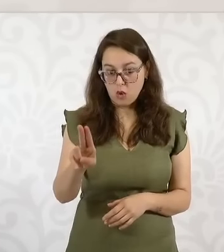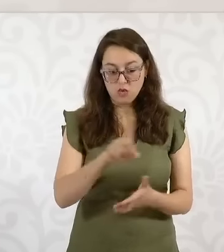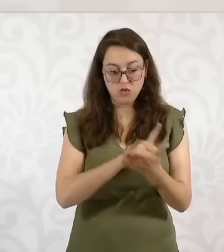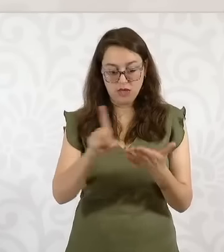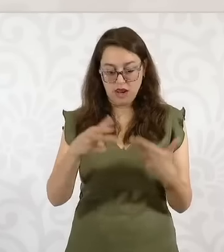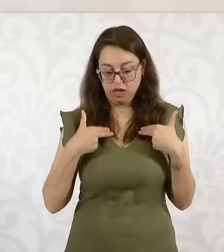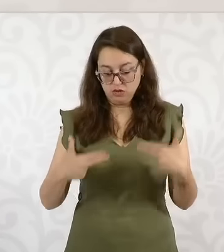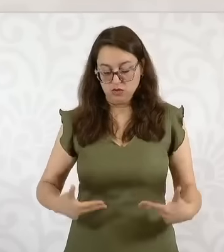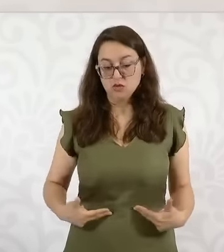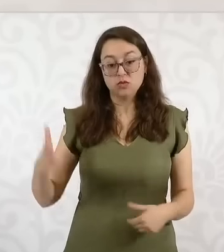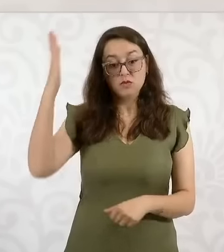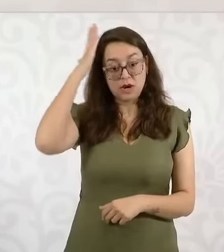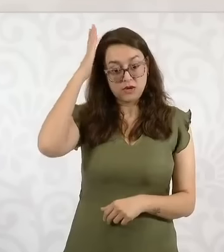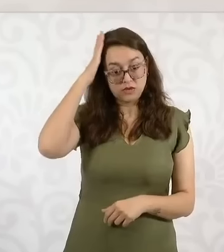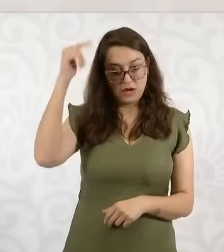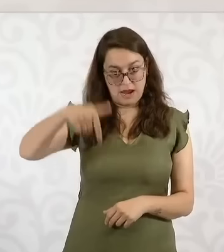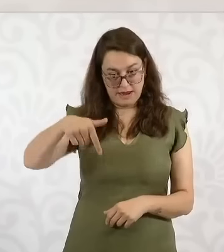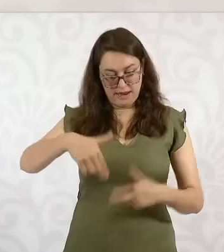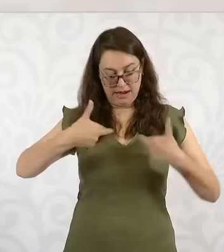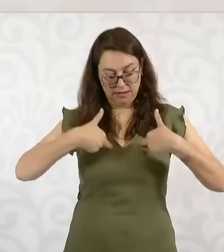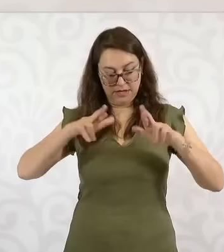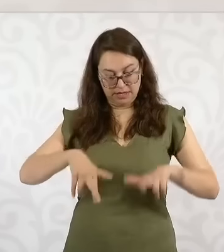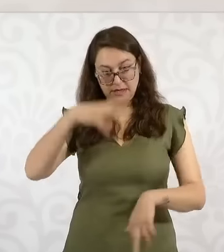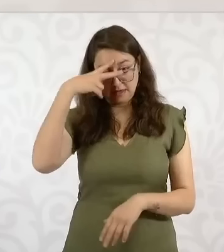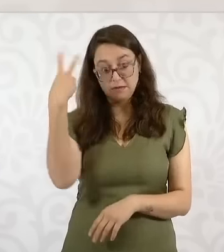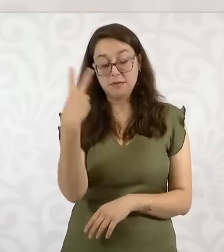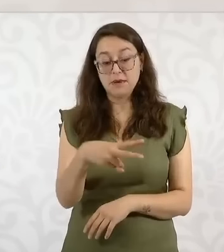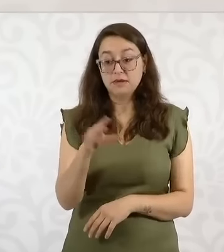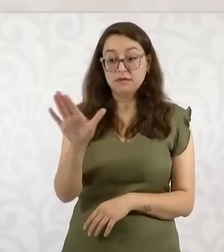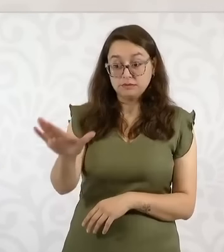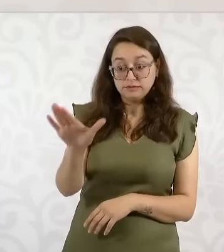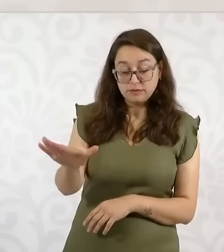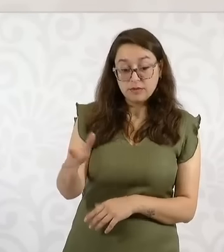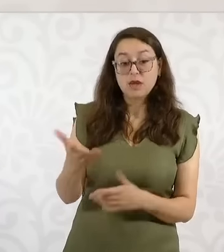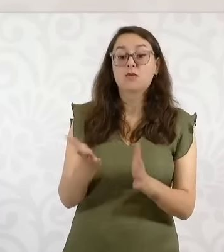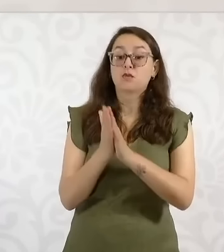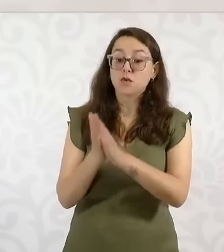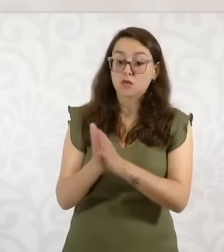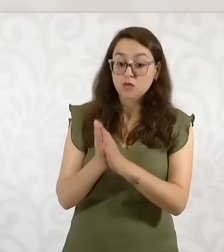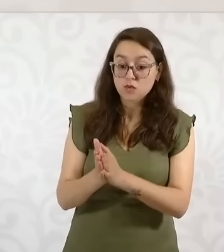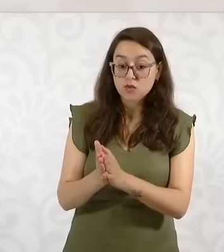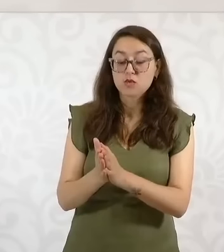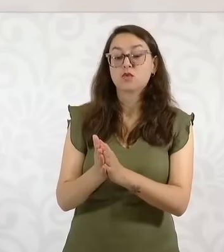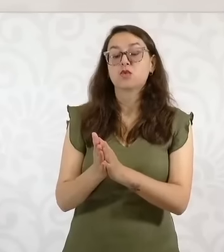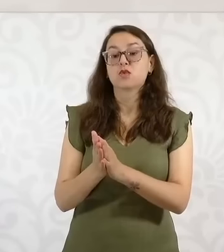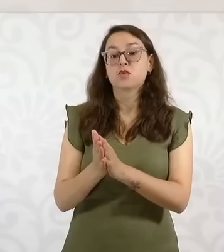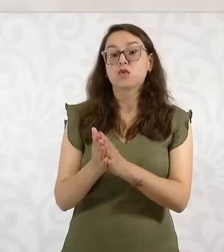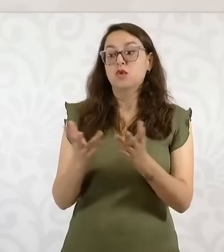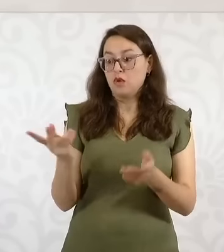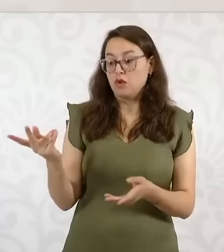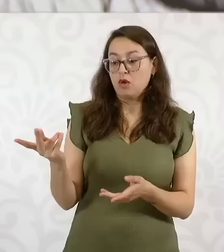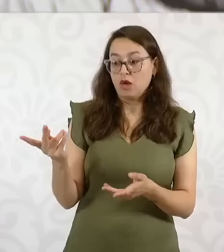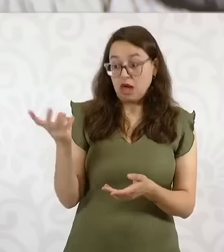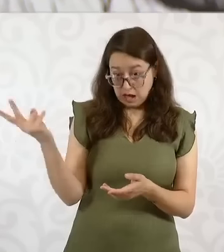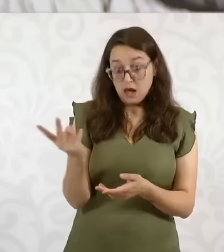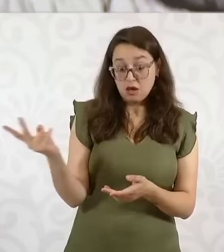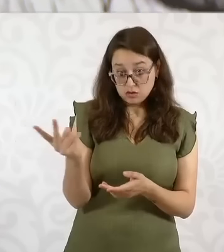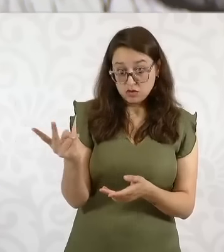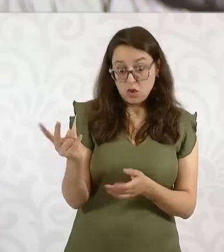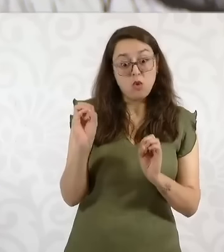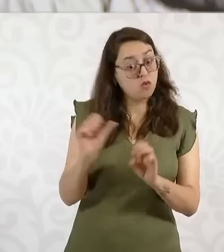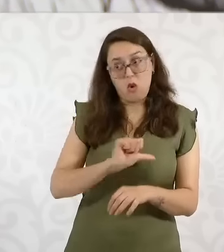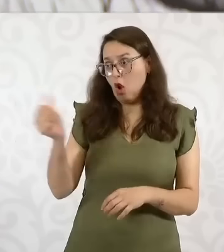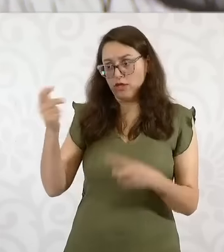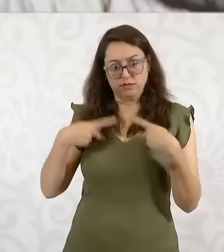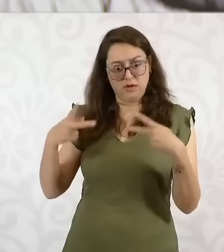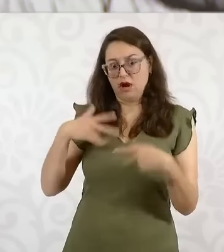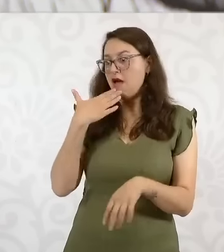humanos en México que eh viera la posibilidad de incorporar estos expertos o a otros. La respuesta